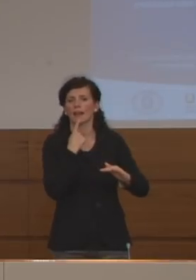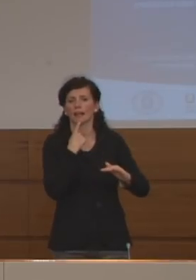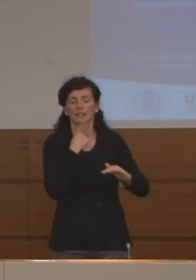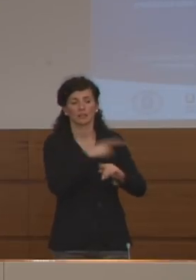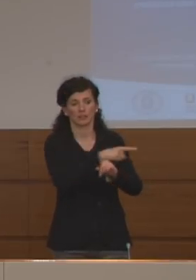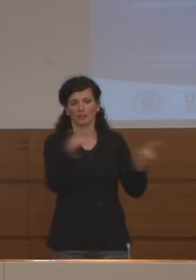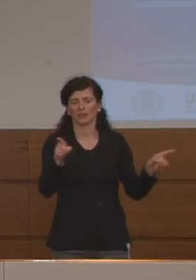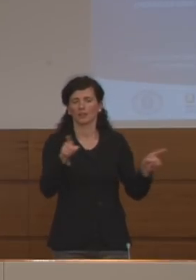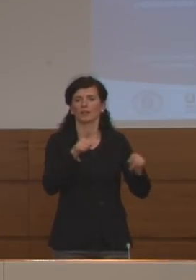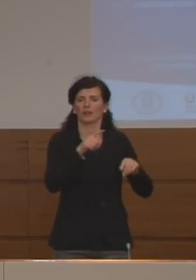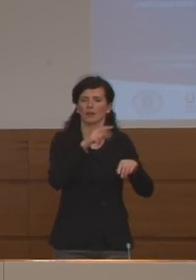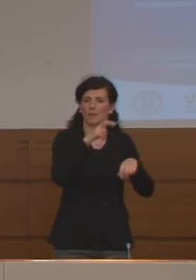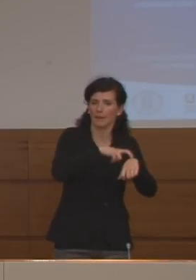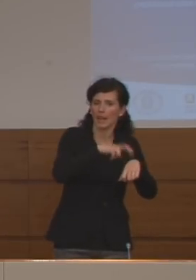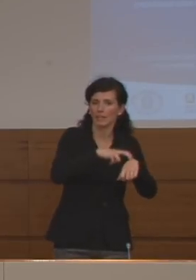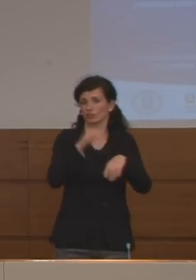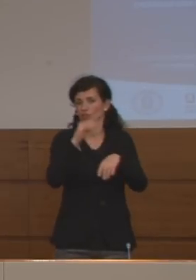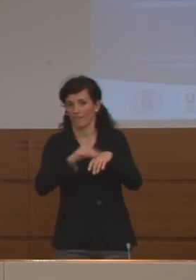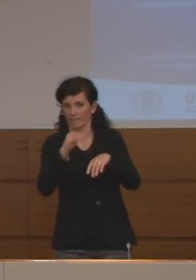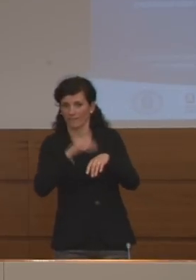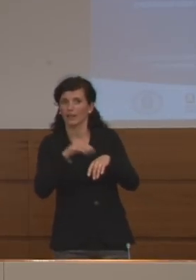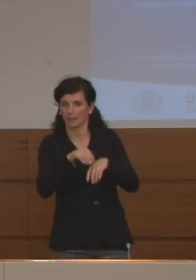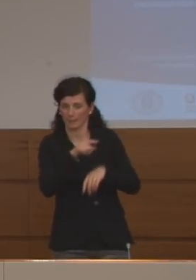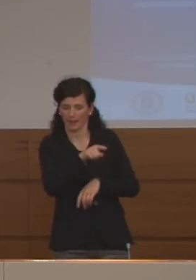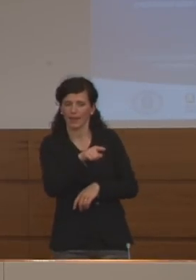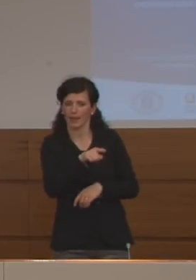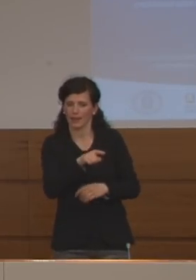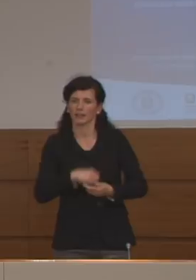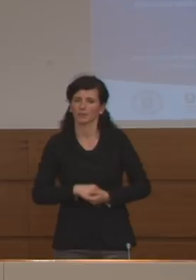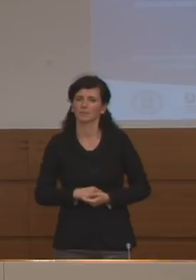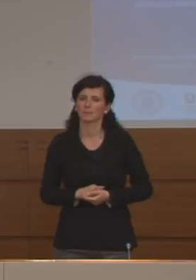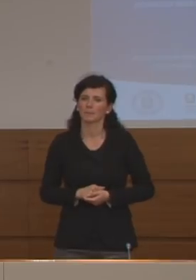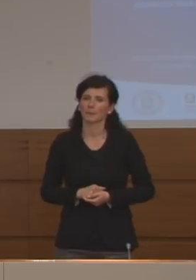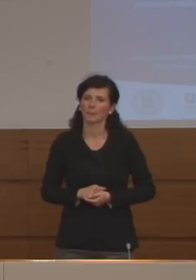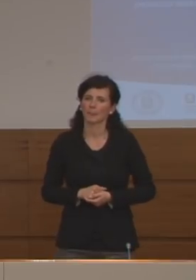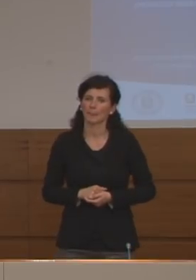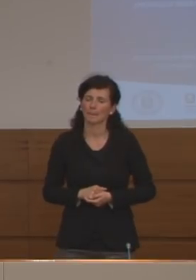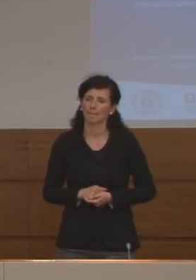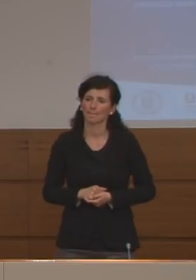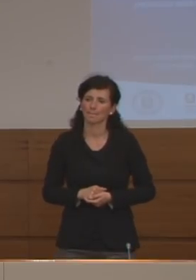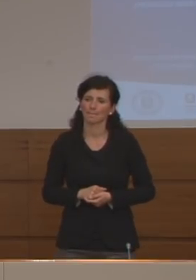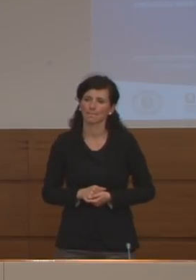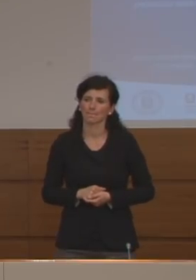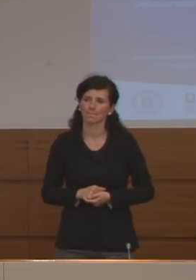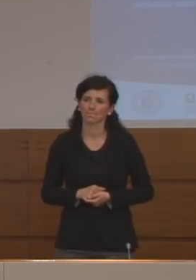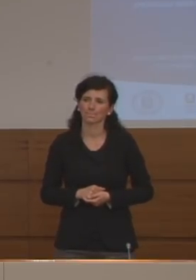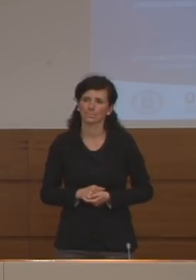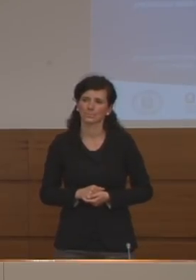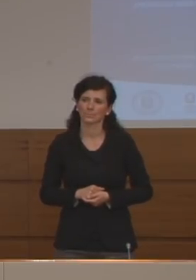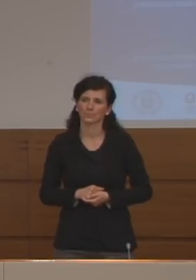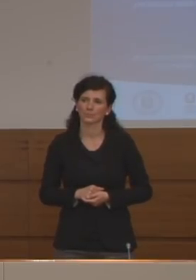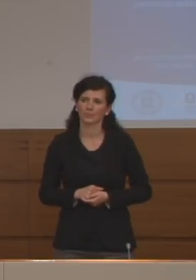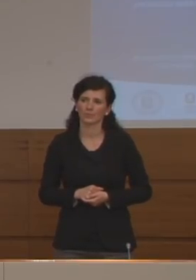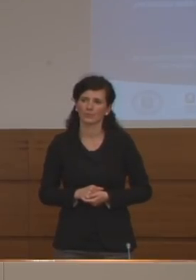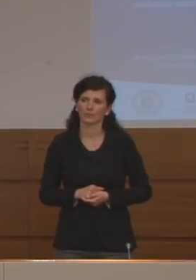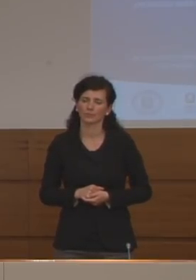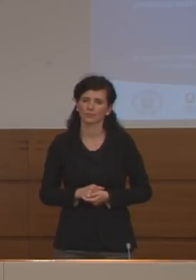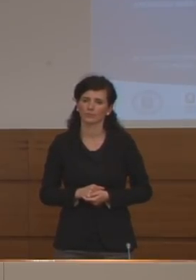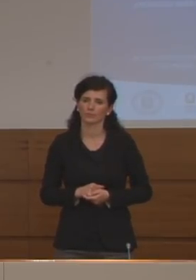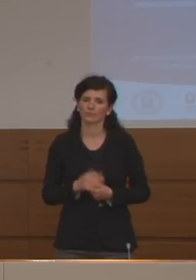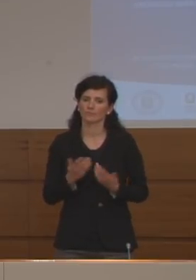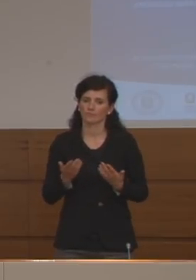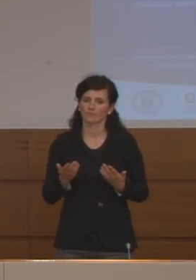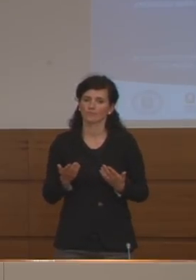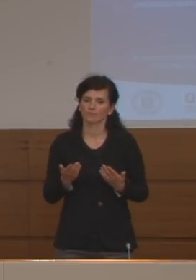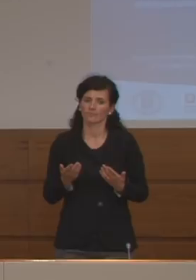E sostanzialmente è la ragione per cui, per esempio, si fa una